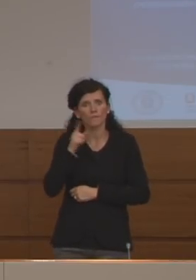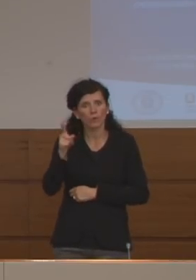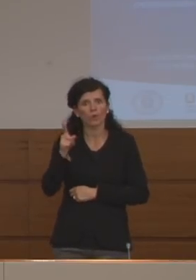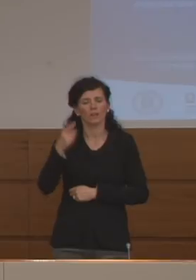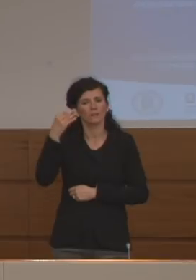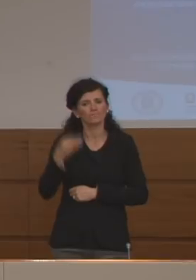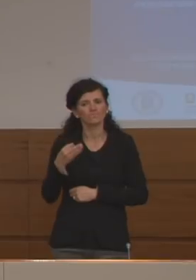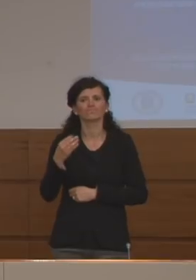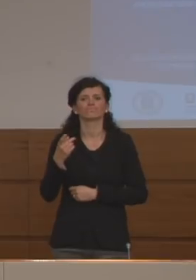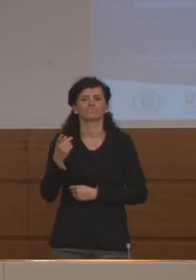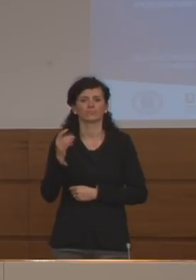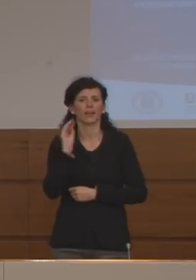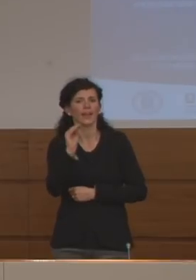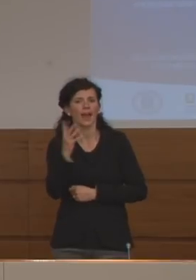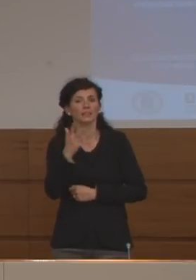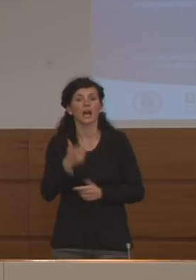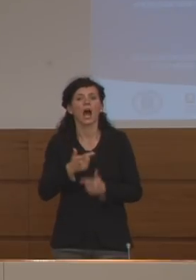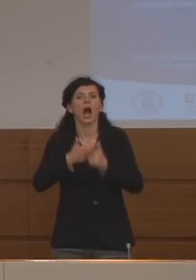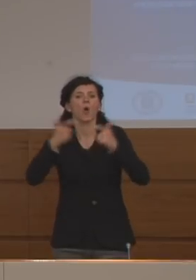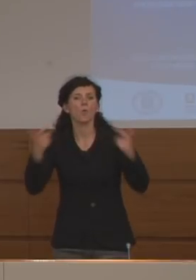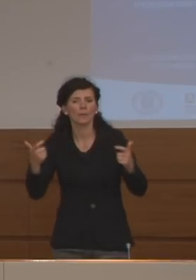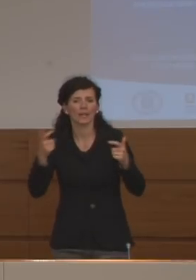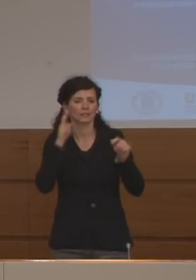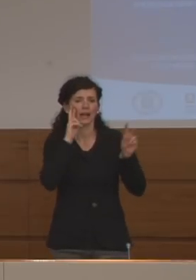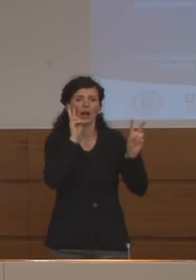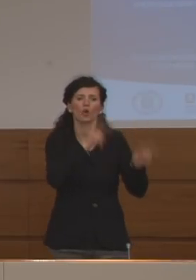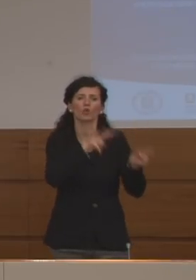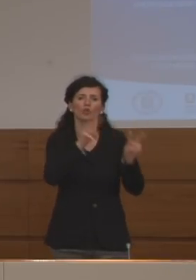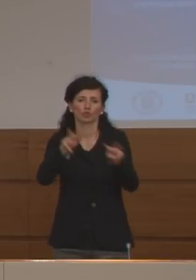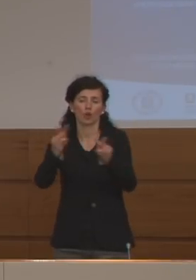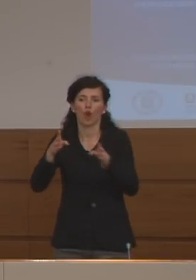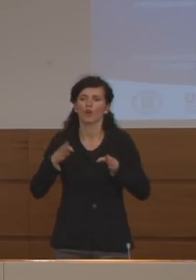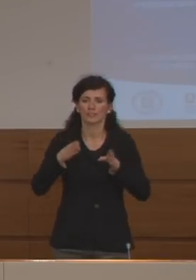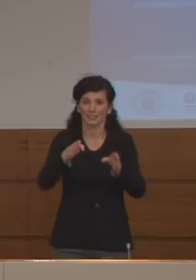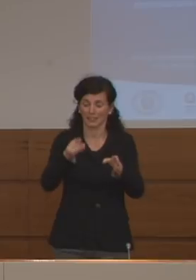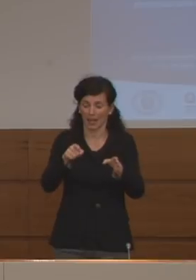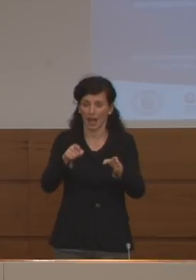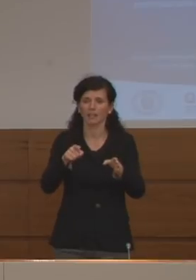hanno proprio evidenziato il tema dei proprietari delle seconde case.